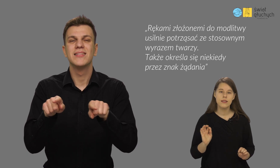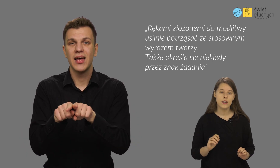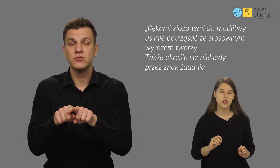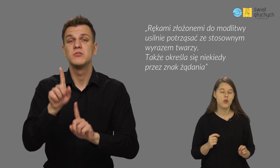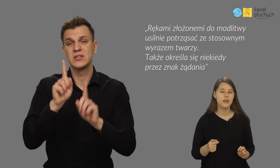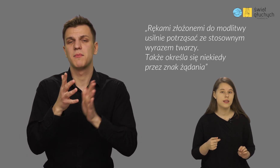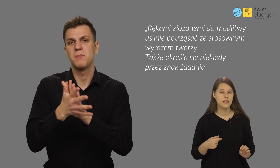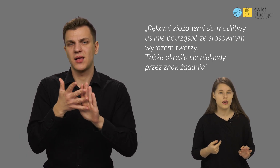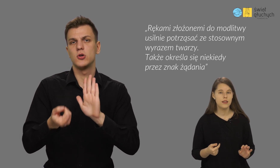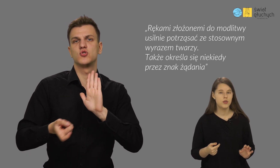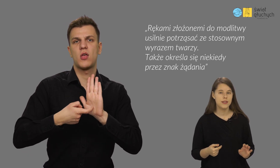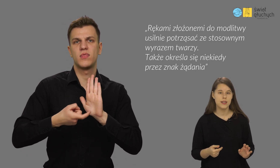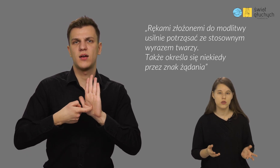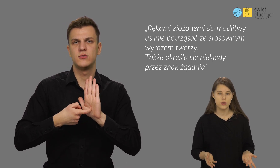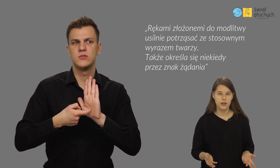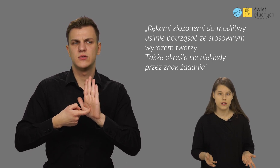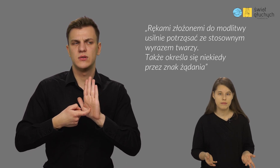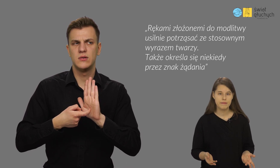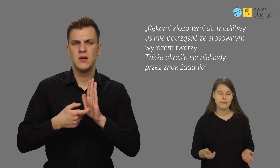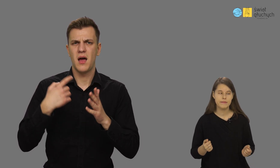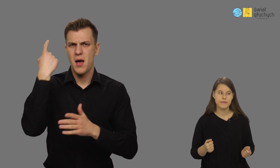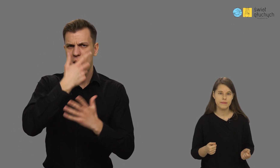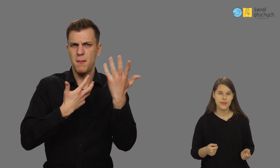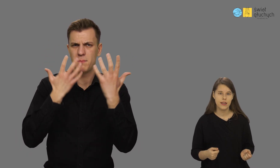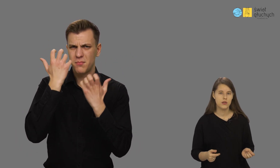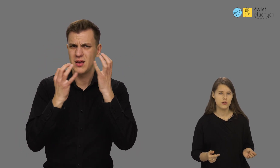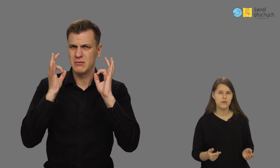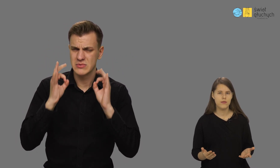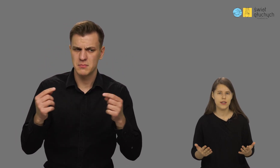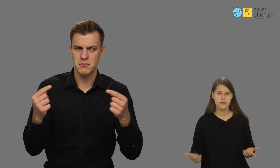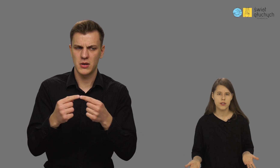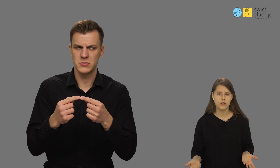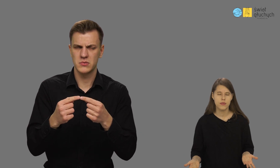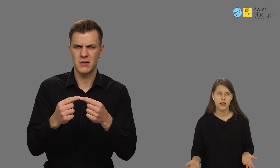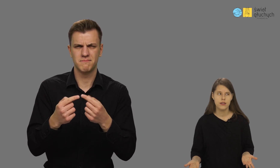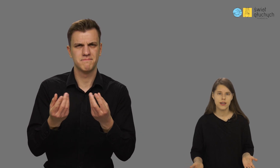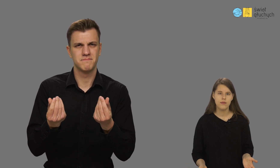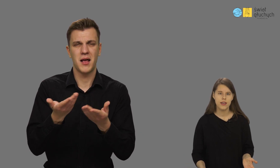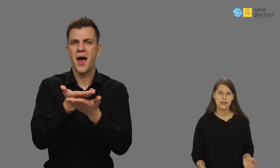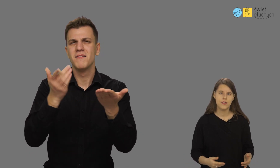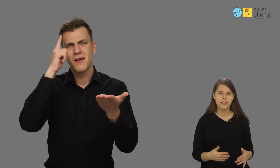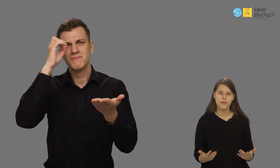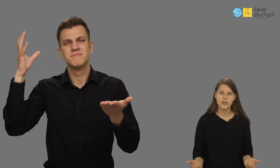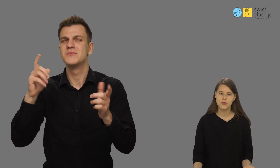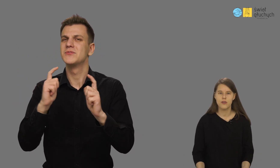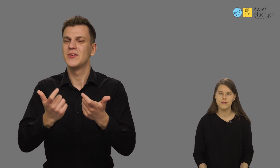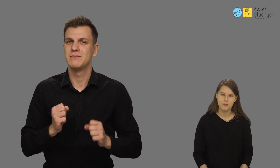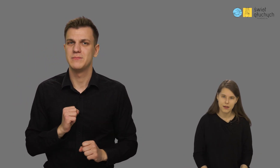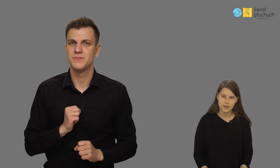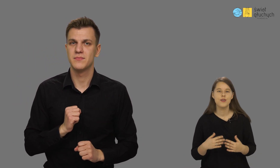Także określa się niekiedy przez znak żądania”. Hm, „Stosowny wyraz twarzy”. Ciekawe, jaki wyraz twarzy przychodzi wam na myśl?